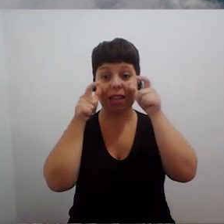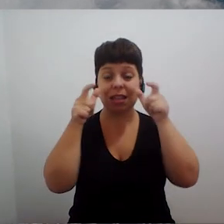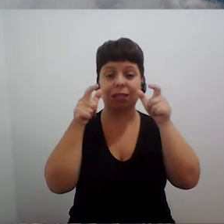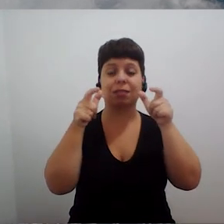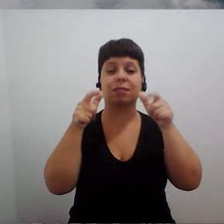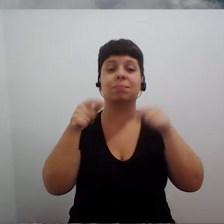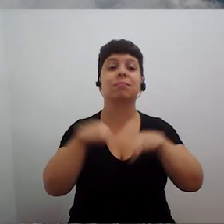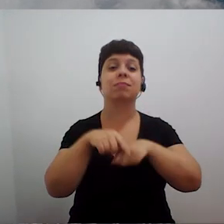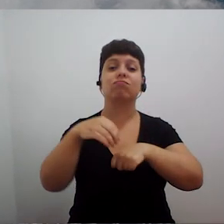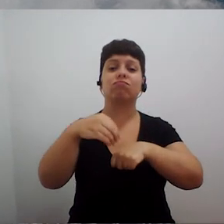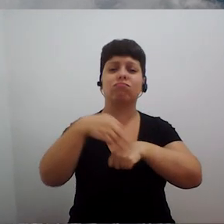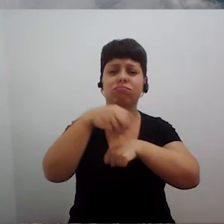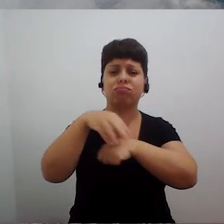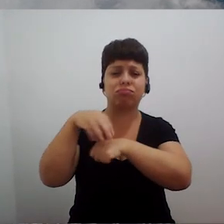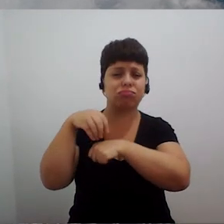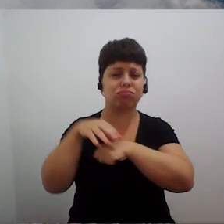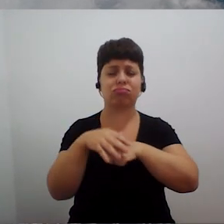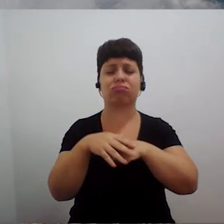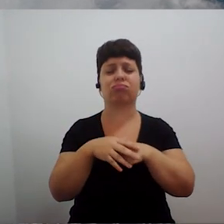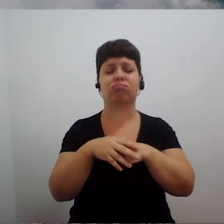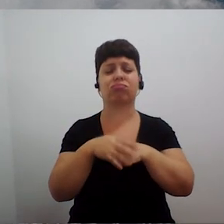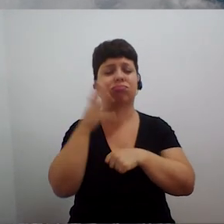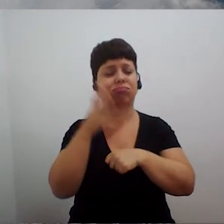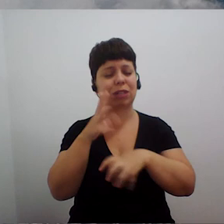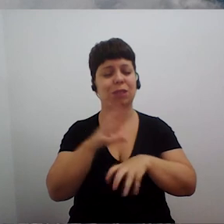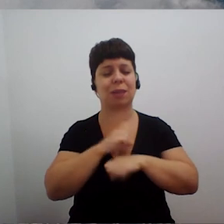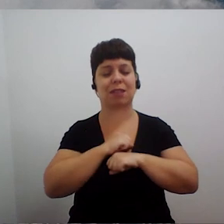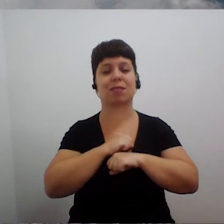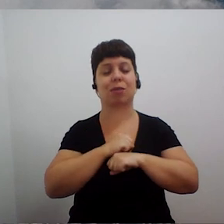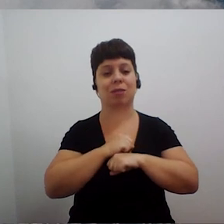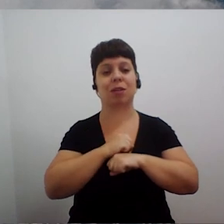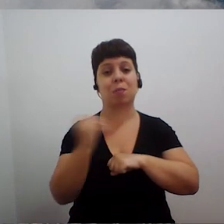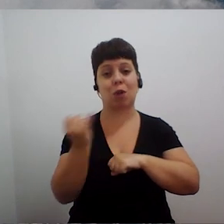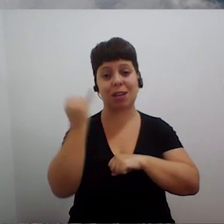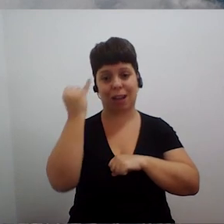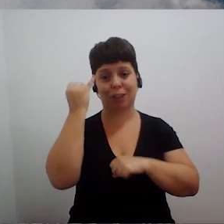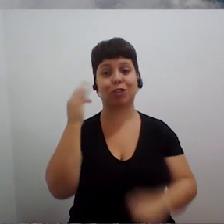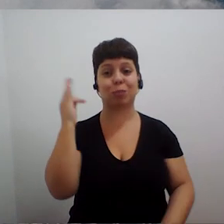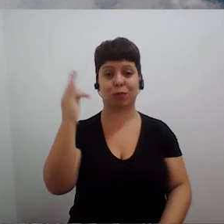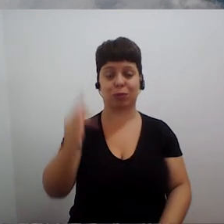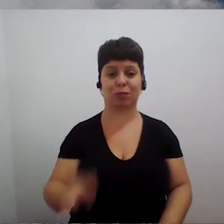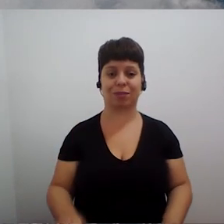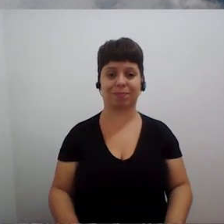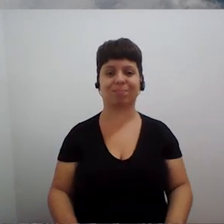brindaram com dicas informações e visões sobre o tema inspirações trazendo importantes mensagens para o futuro.